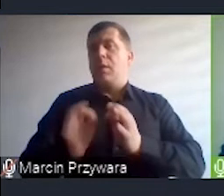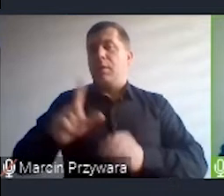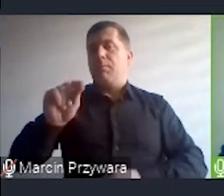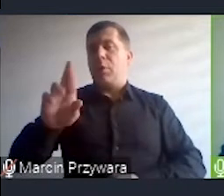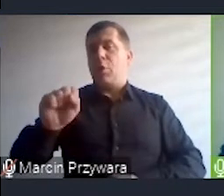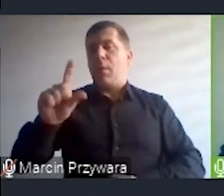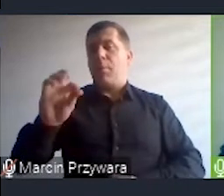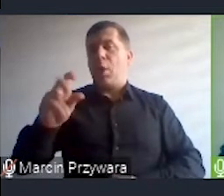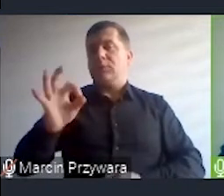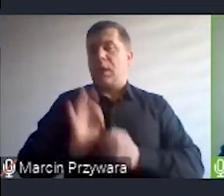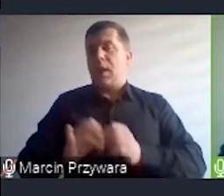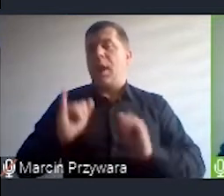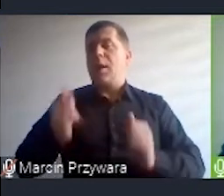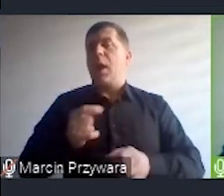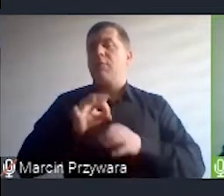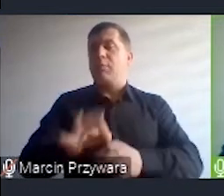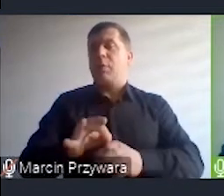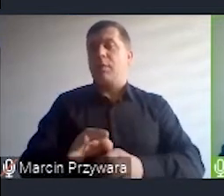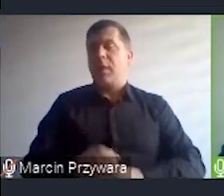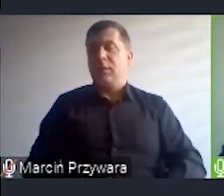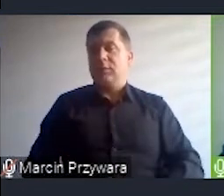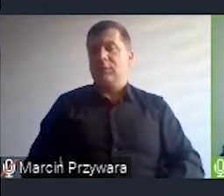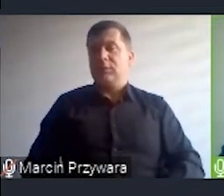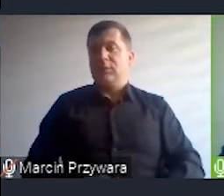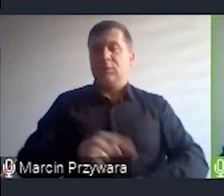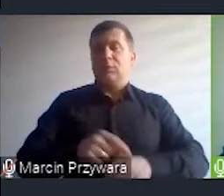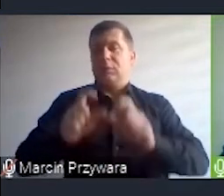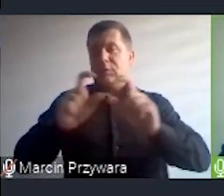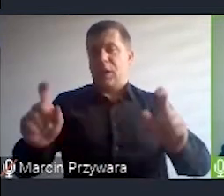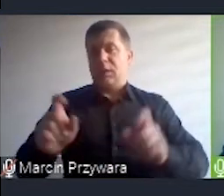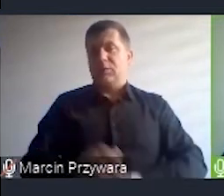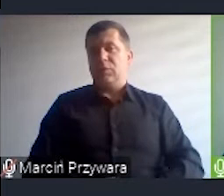A jak te proporcje wyprowadzić? Przede wszystkim proporcja czasu.